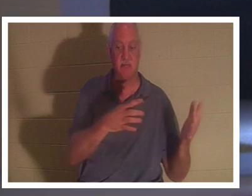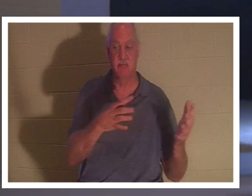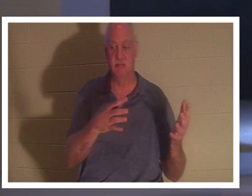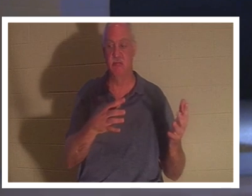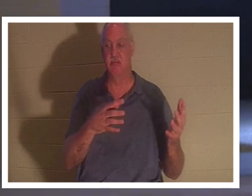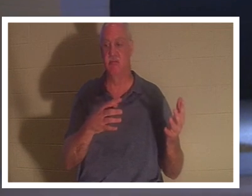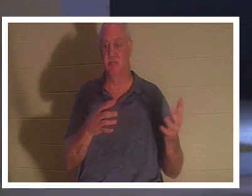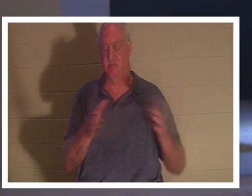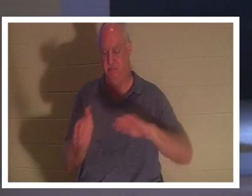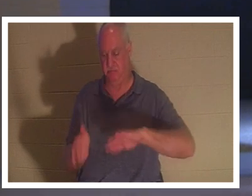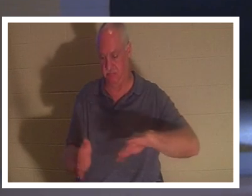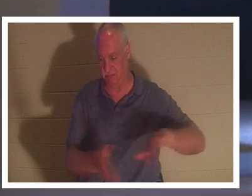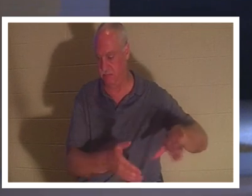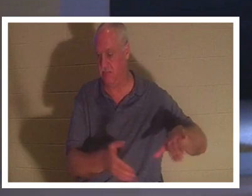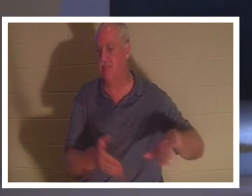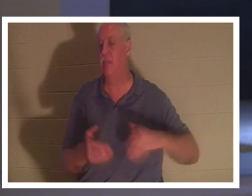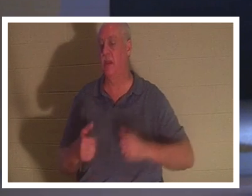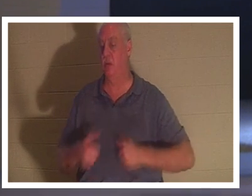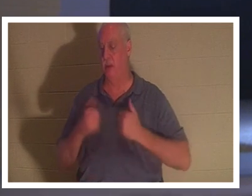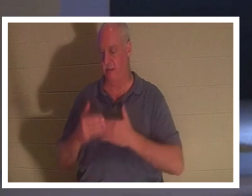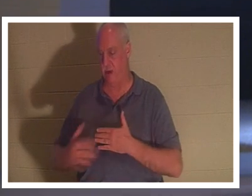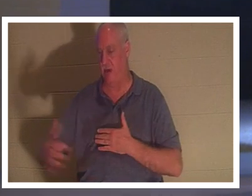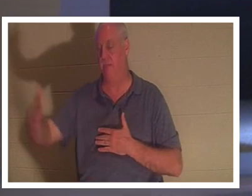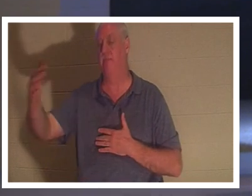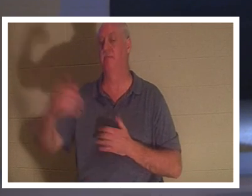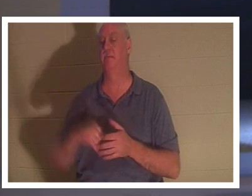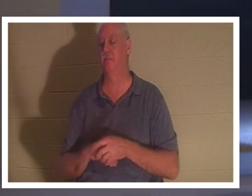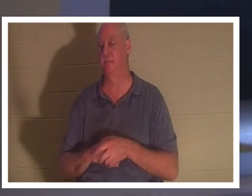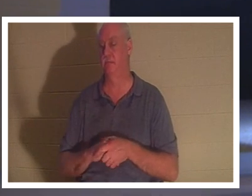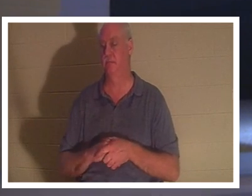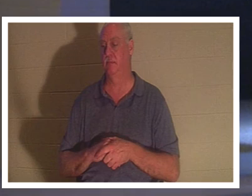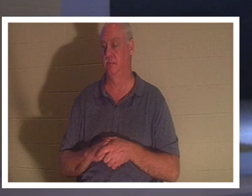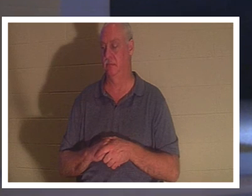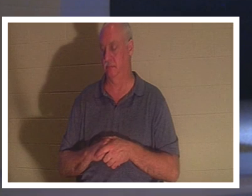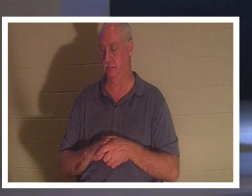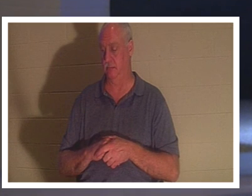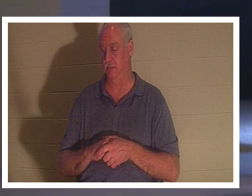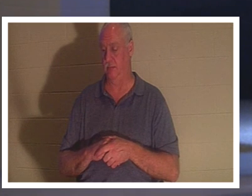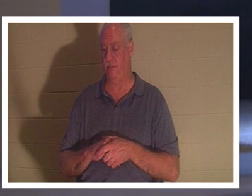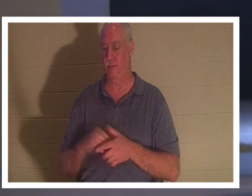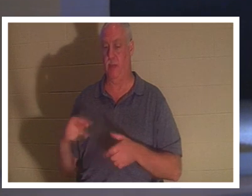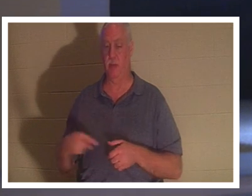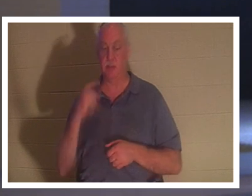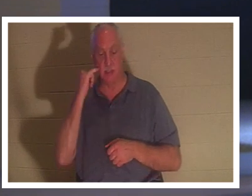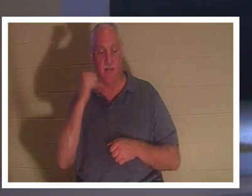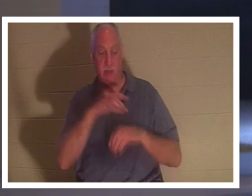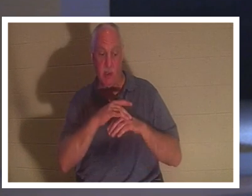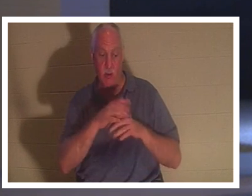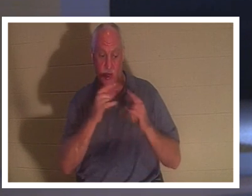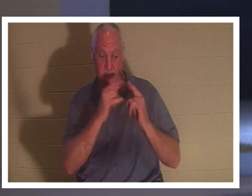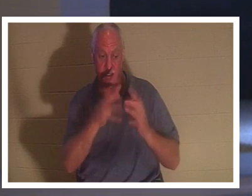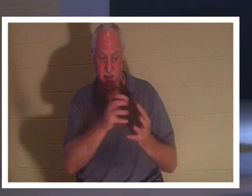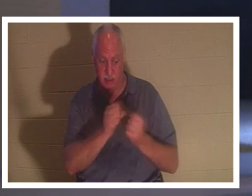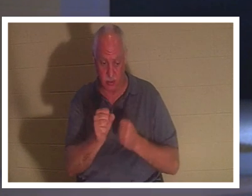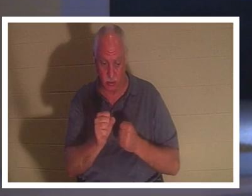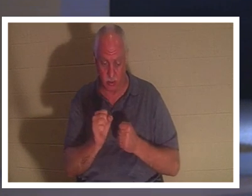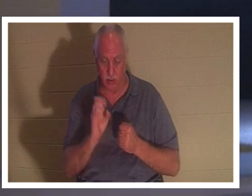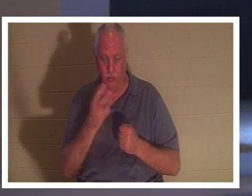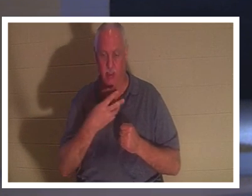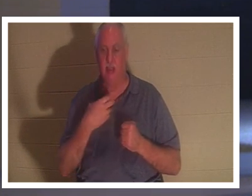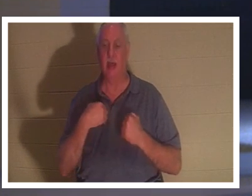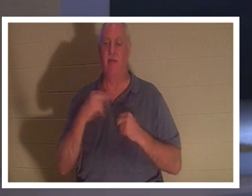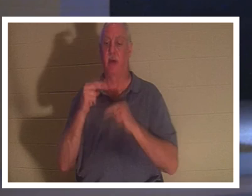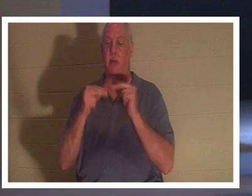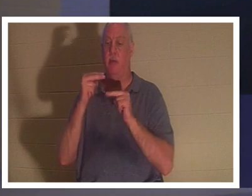계속합니다. "만일 우리가 사는 이 땅의 장막이 무너지면 하나님이 지으신 집이 우리에게 있느니라"고 말씀하십니다.